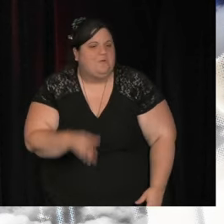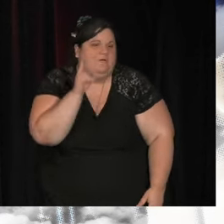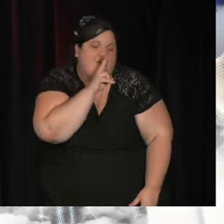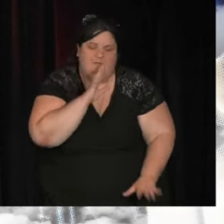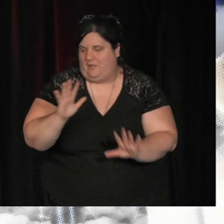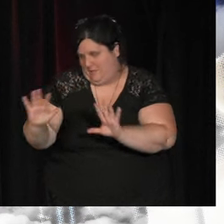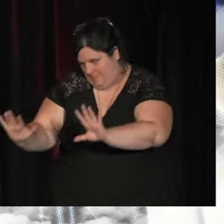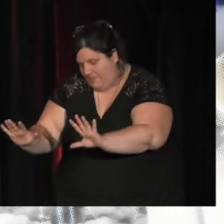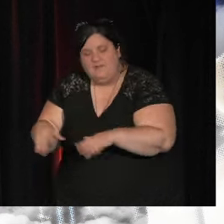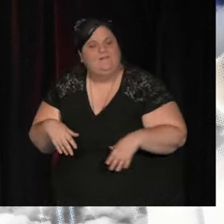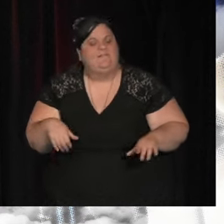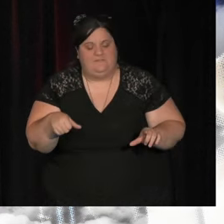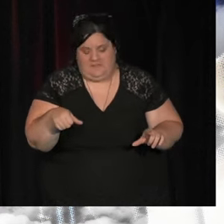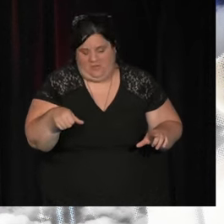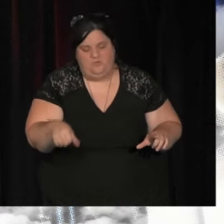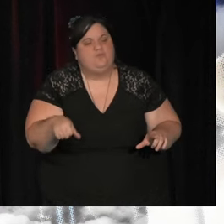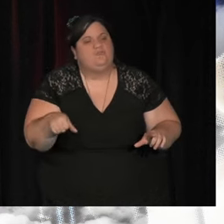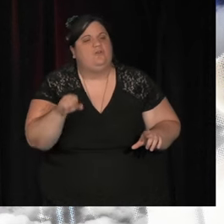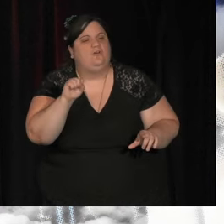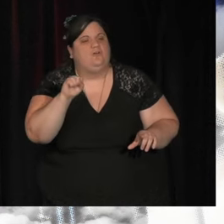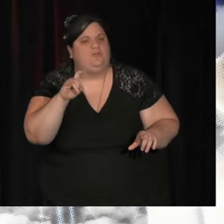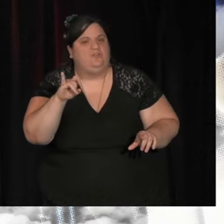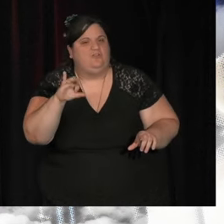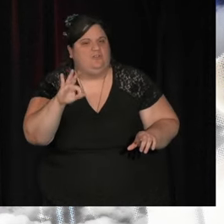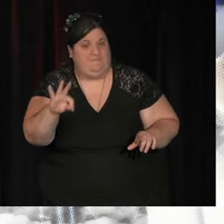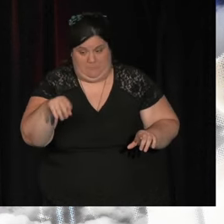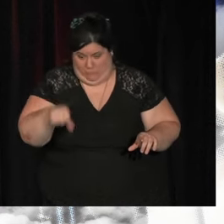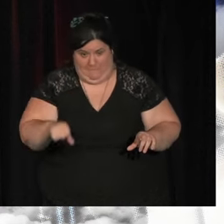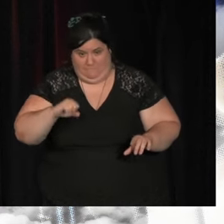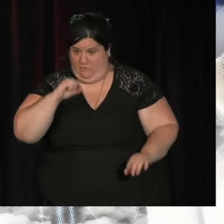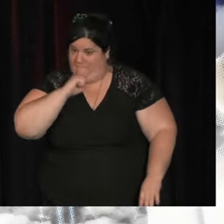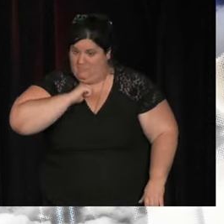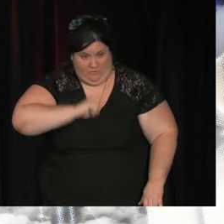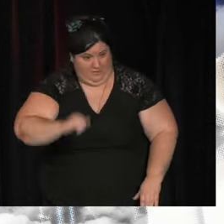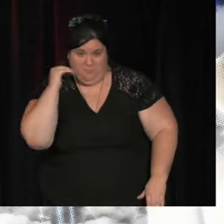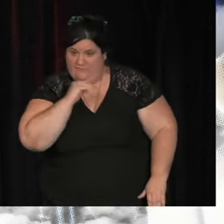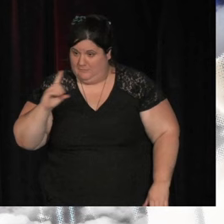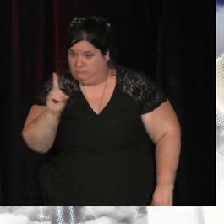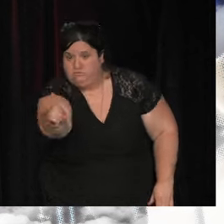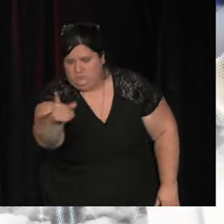la touche Shift de ton clavier parce que c'était la touche Shift, c'était le truc connu. C'est rigolo à faire quand même. On est là pour s'amuser.